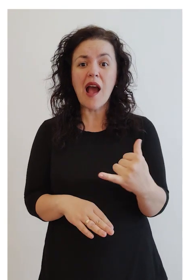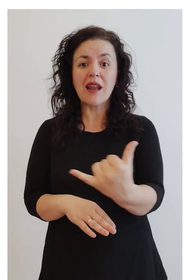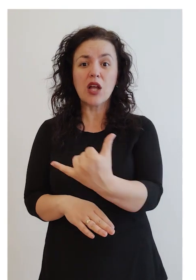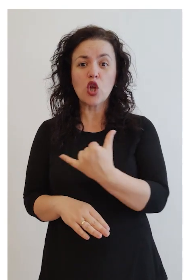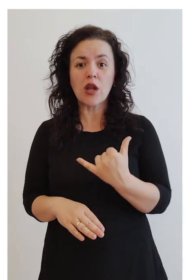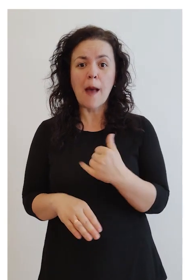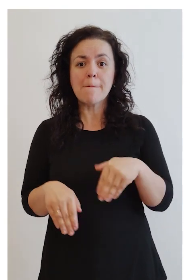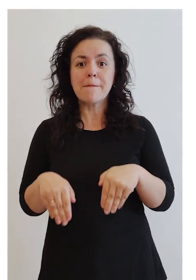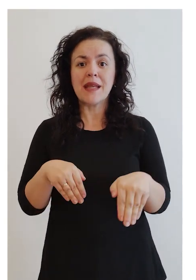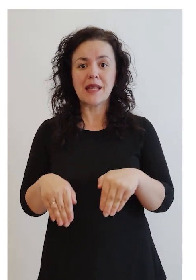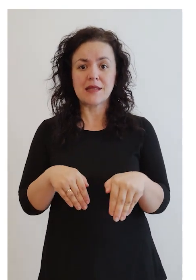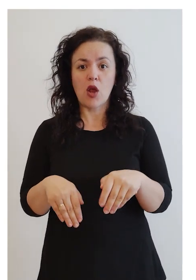Înainte de plecare